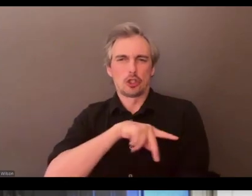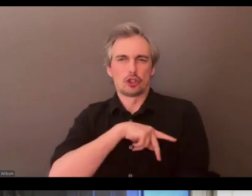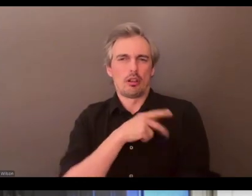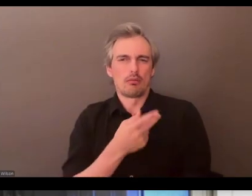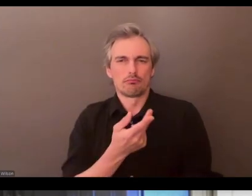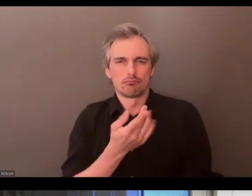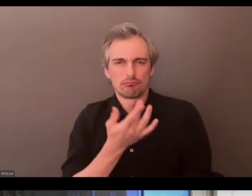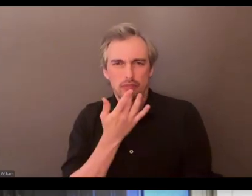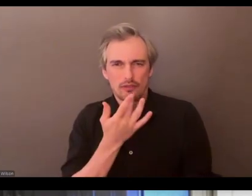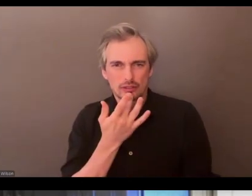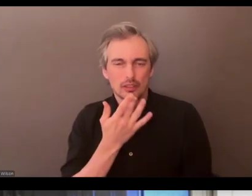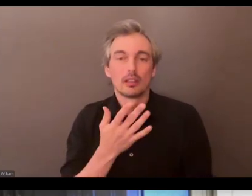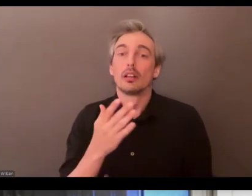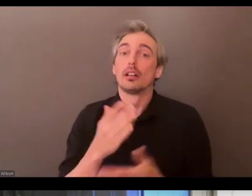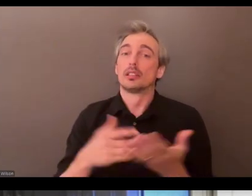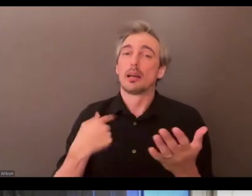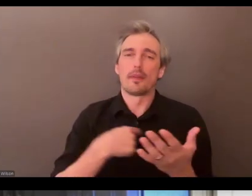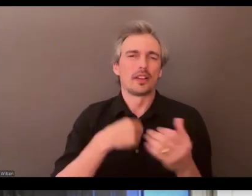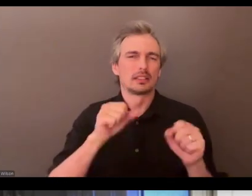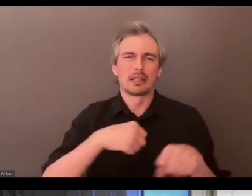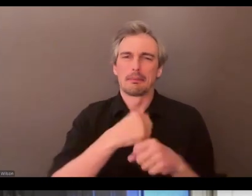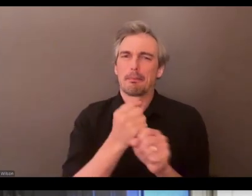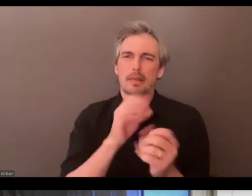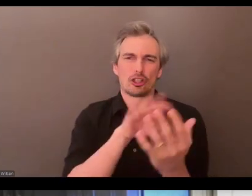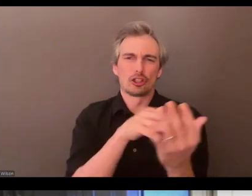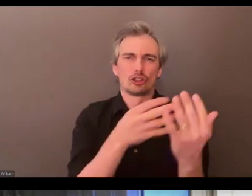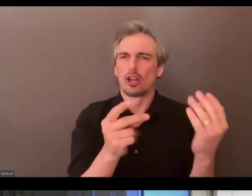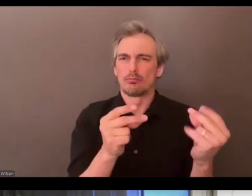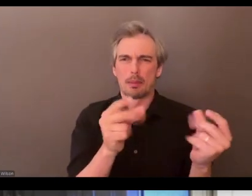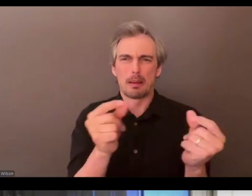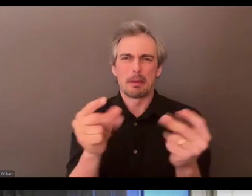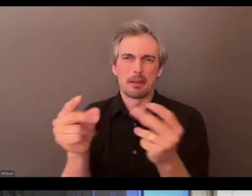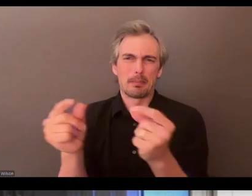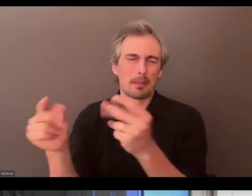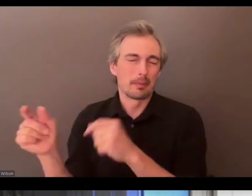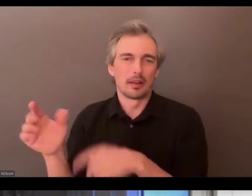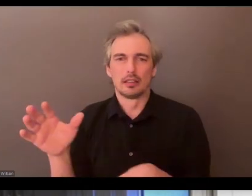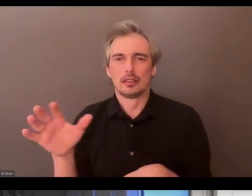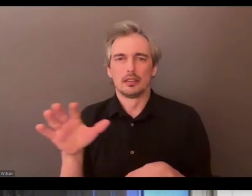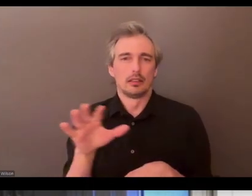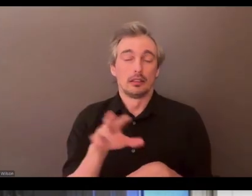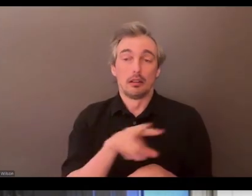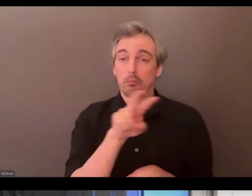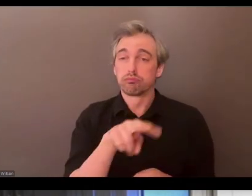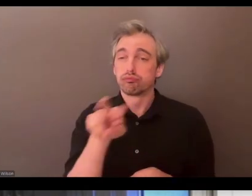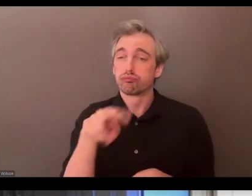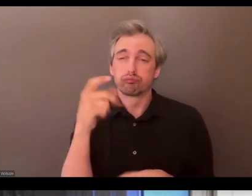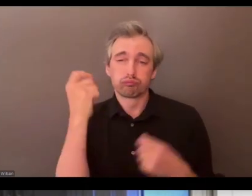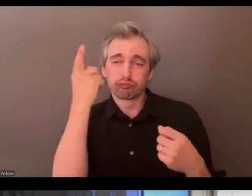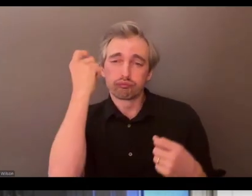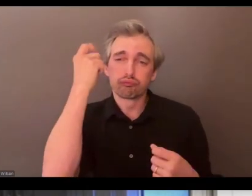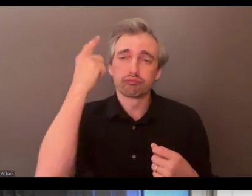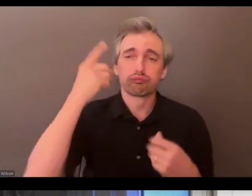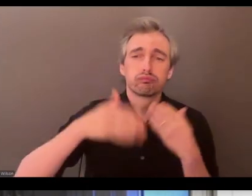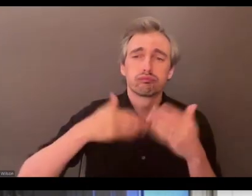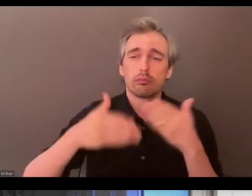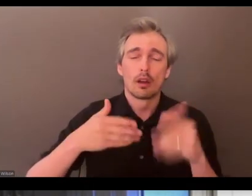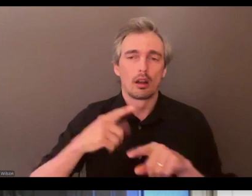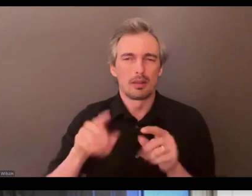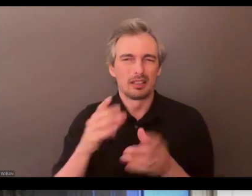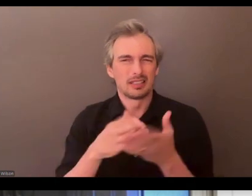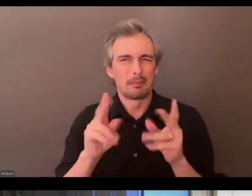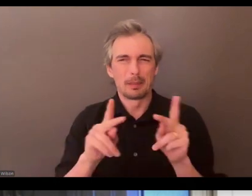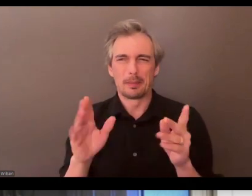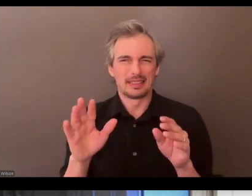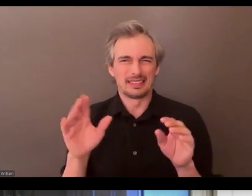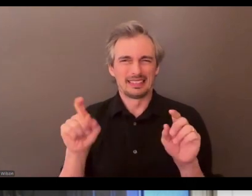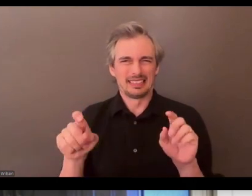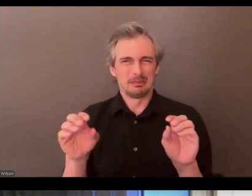私たちの中には、 SPSSチャ ートを簡単に作成できる人もいます が、他の人はもっと明確でシンプルなものを必要とするかもしれません。